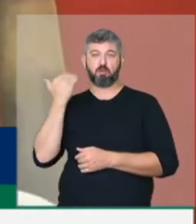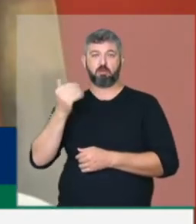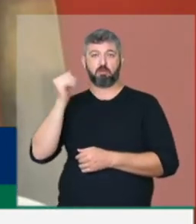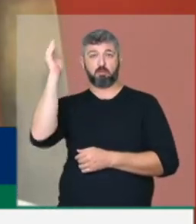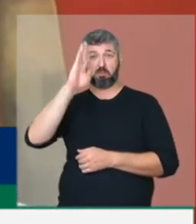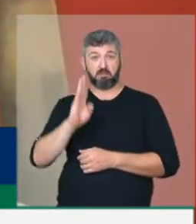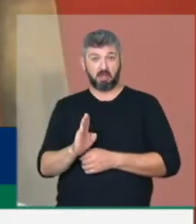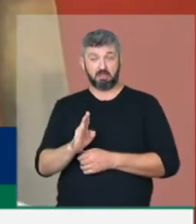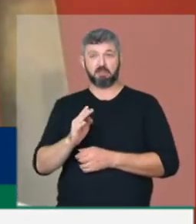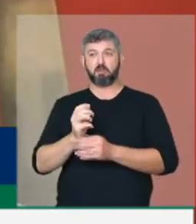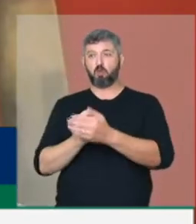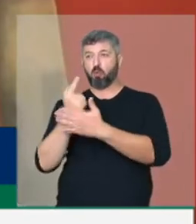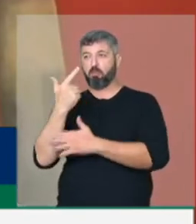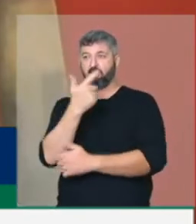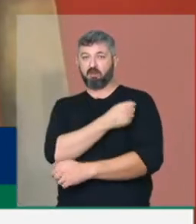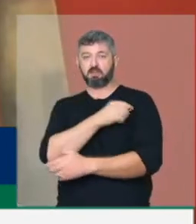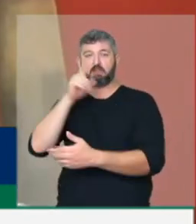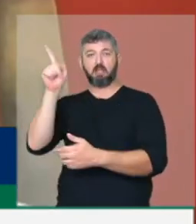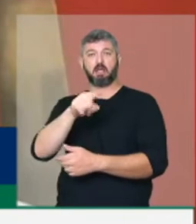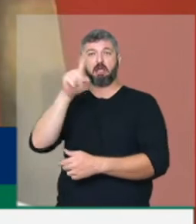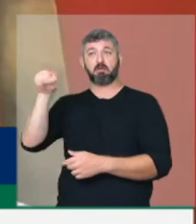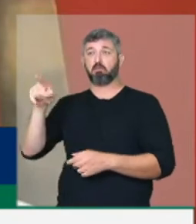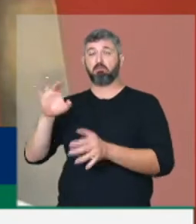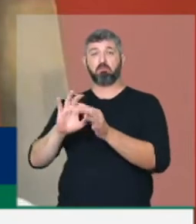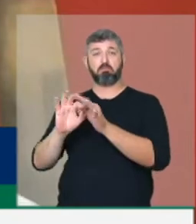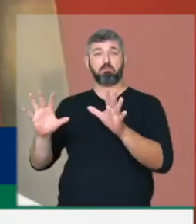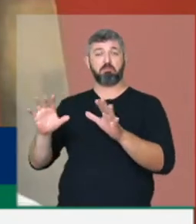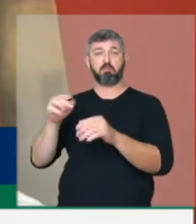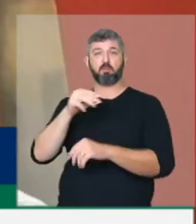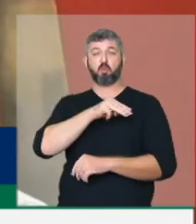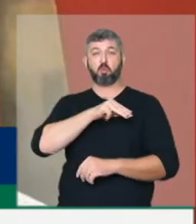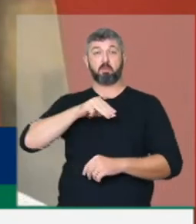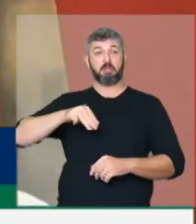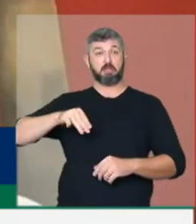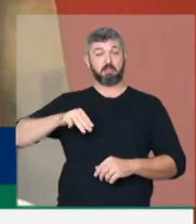DE 3 MIL, FORAM 4200 MORTES. O BRASIL CANCELOU COMPRAS DE VACINAS QUE ESTAVAM É DISPOSIÇÃO, O MINISTRO HAVIA INCLUSIVE COMPRADO AS VACINAS,